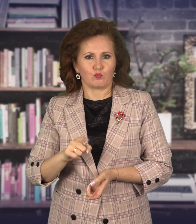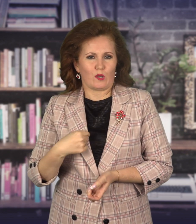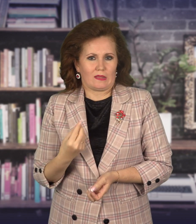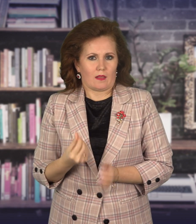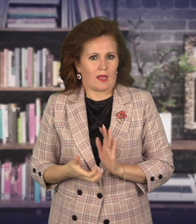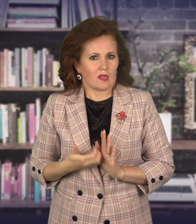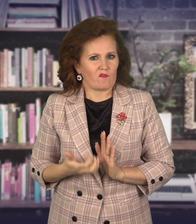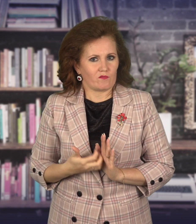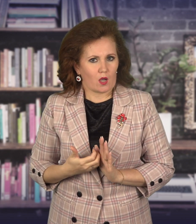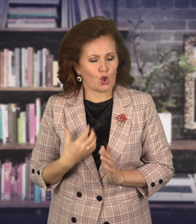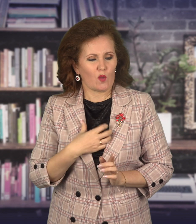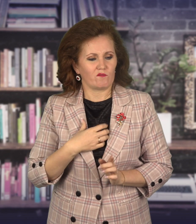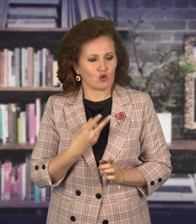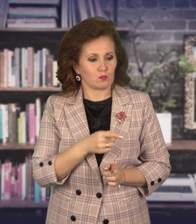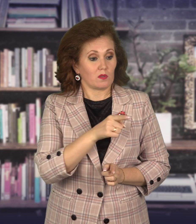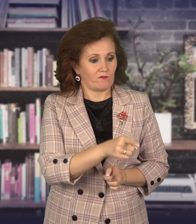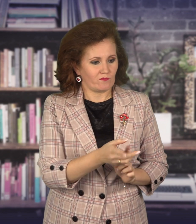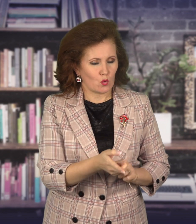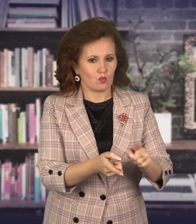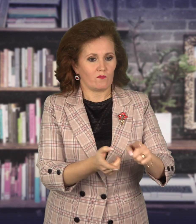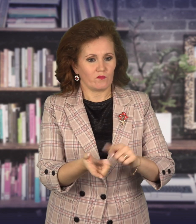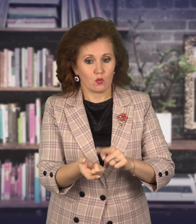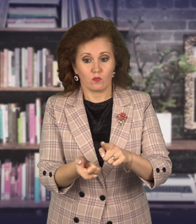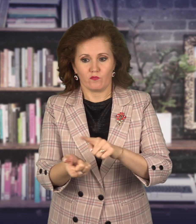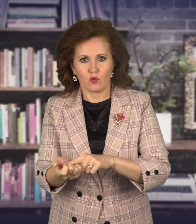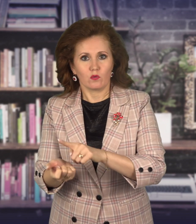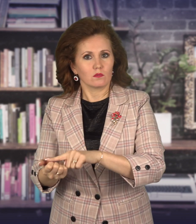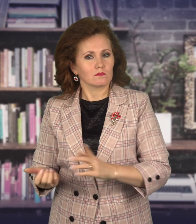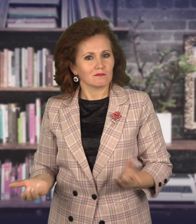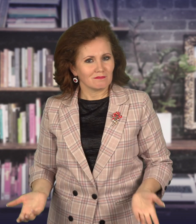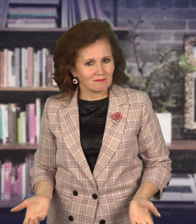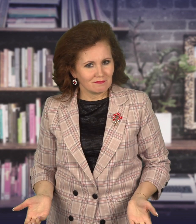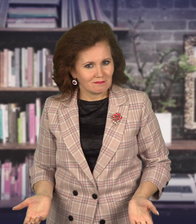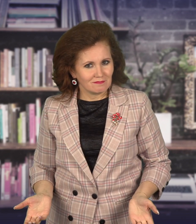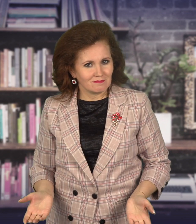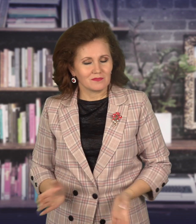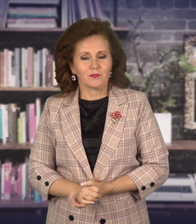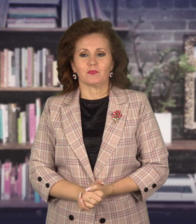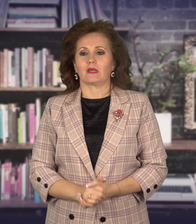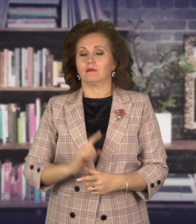вы вынуждены будете купить только то, на что хватит.